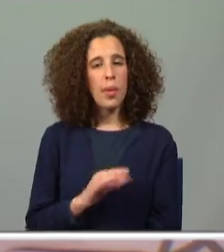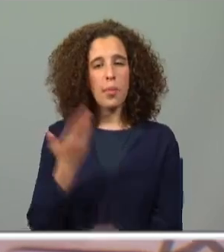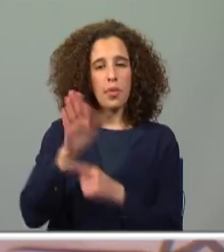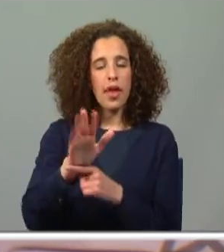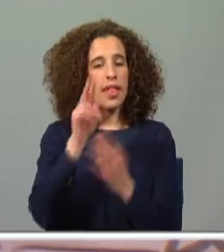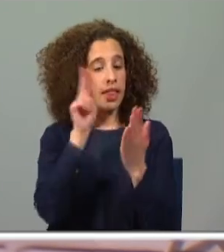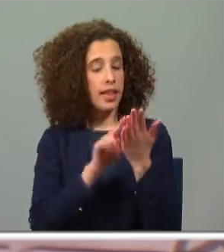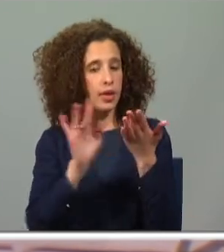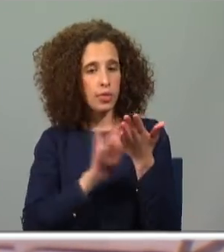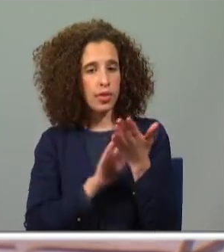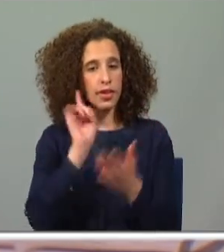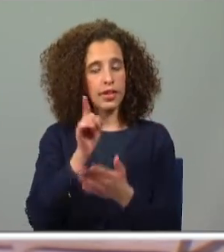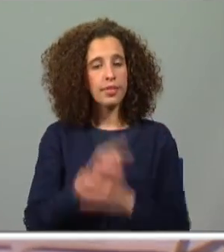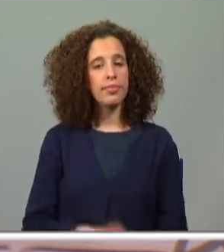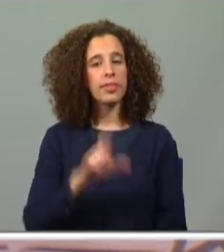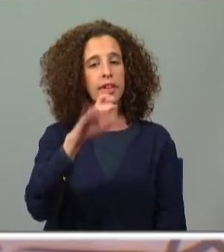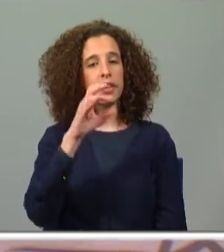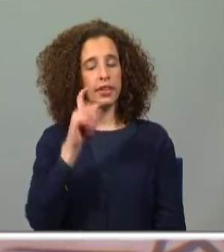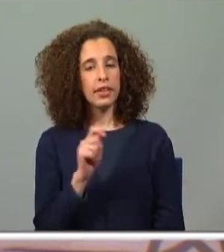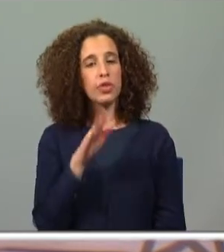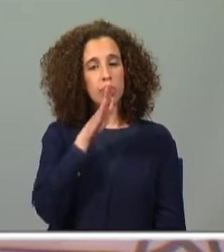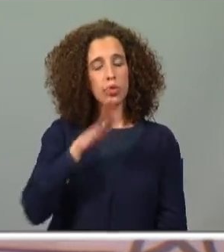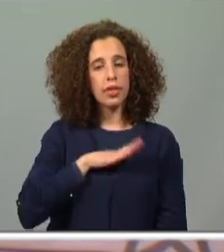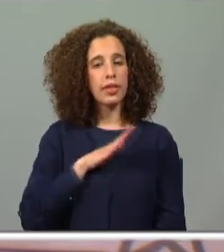exemplo ler um livro é isso que a Clarice Lispector nos diz e agora vamos 例如讀書是什麼Clarice Lispector 告訴我們，現在我們走吧